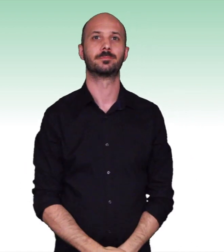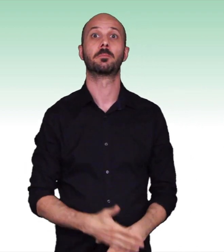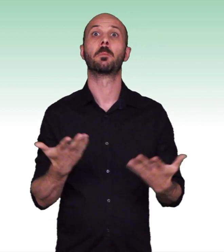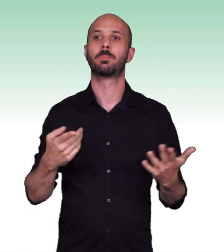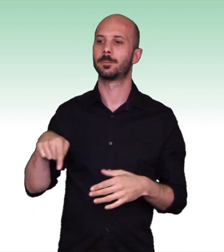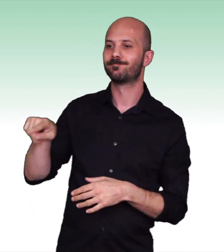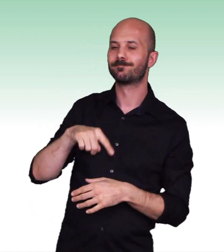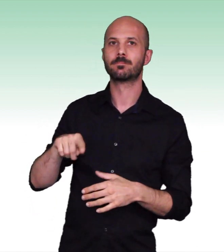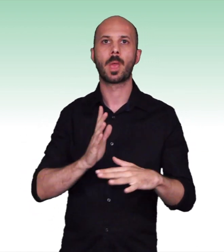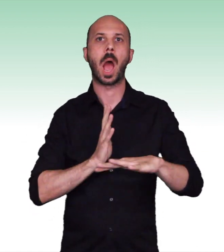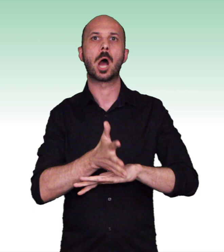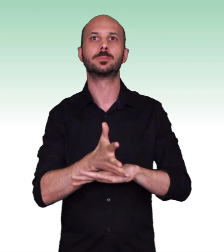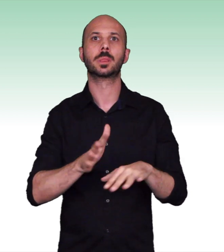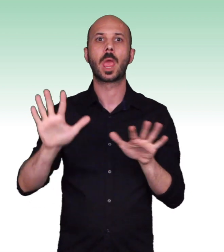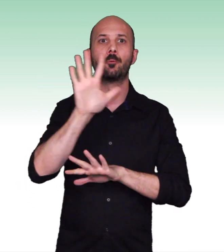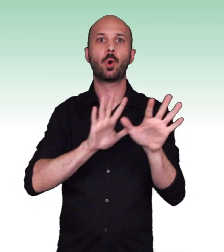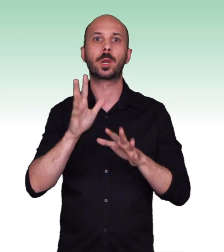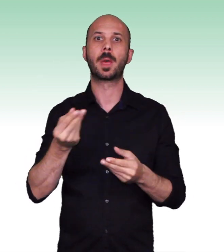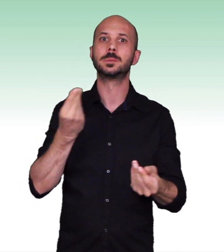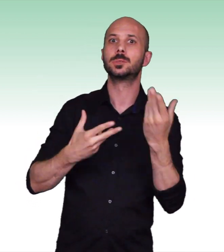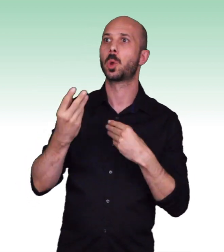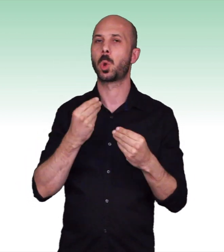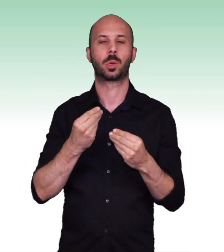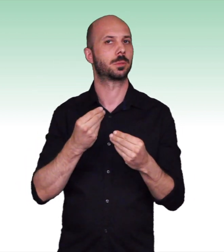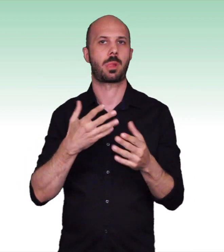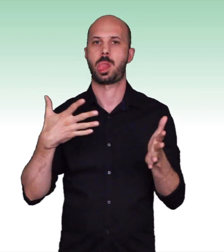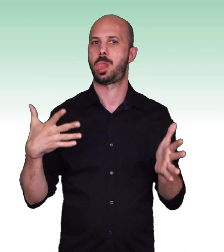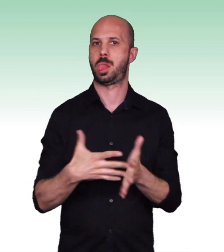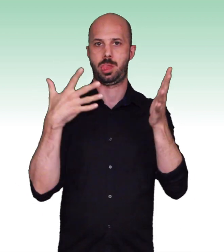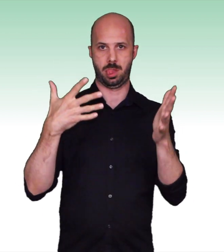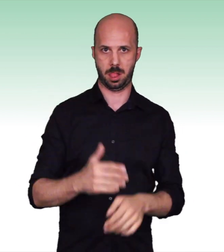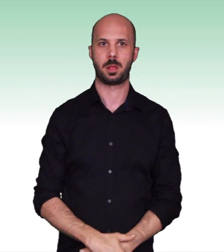i rifugiati e migranti sordi fanno fatica ad accedere alle informazioni sulla situazione attuale che stanno affrontando.